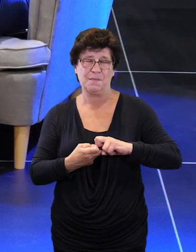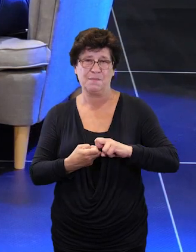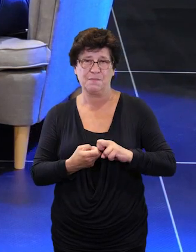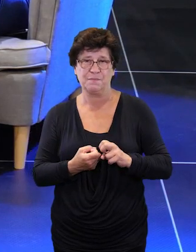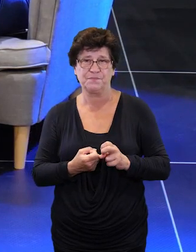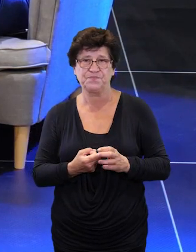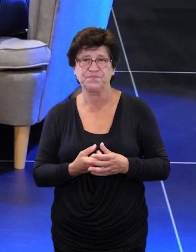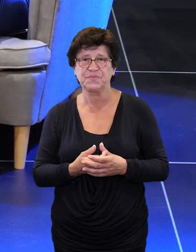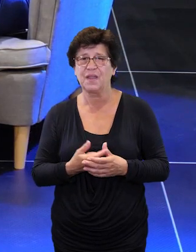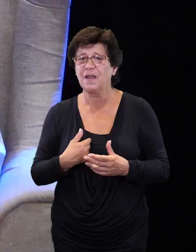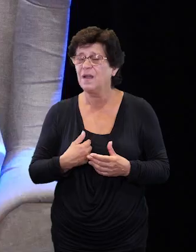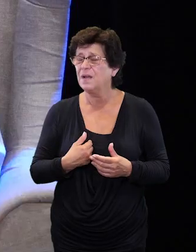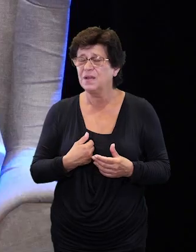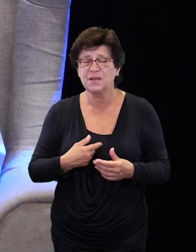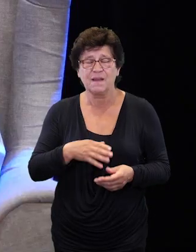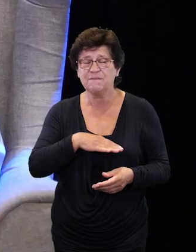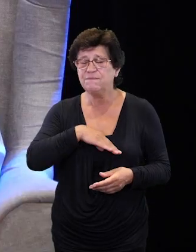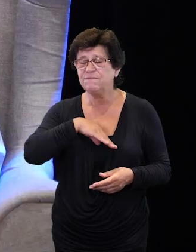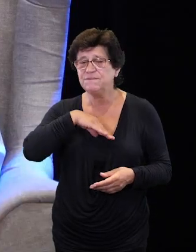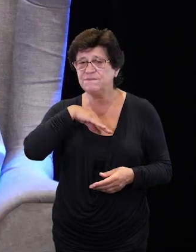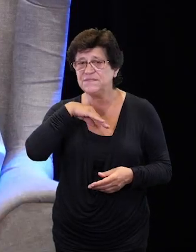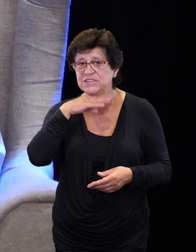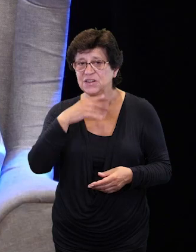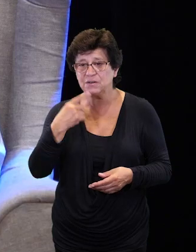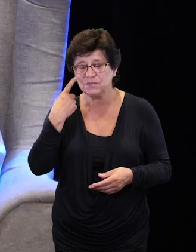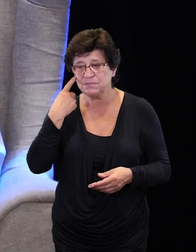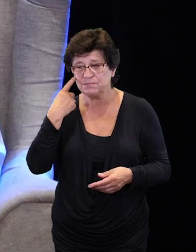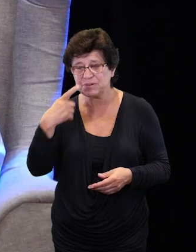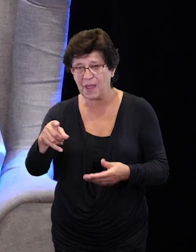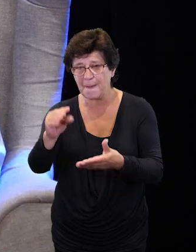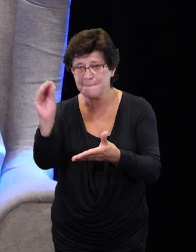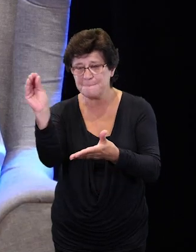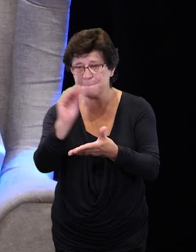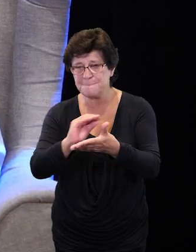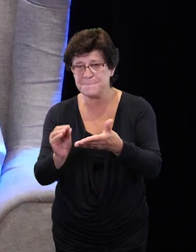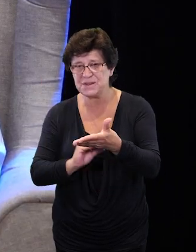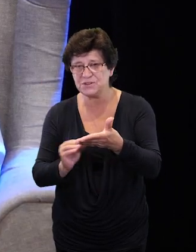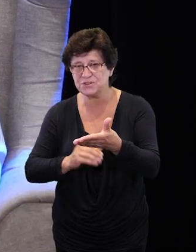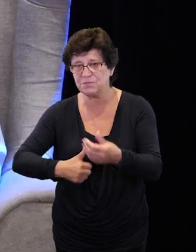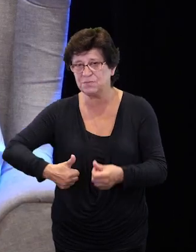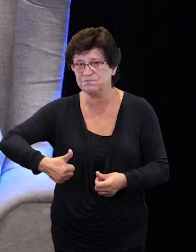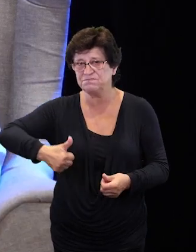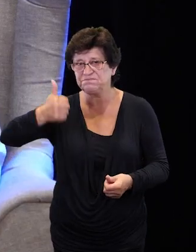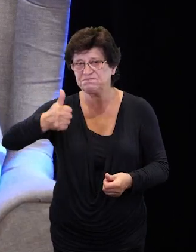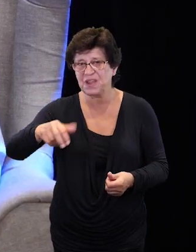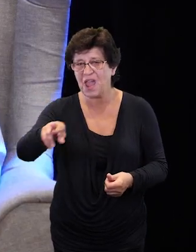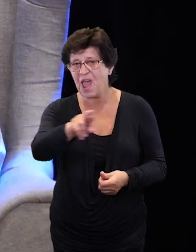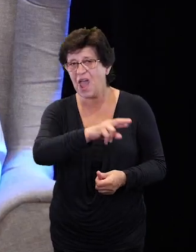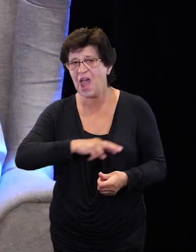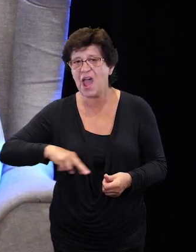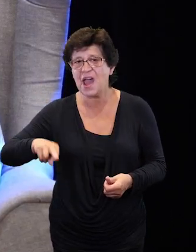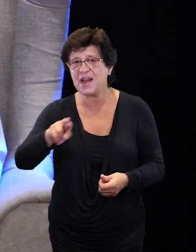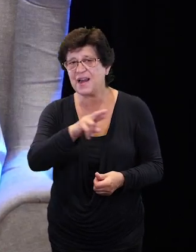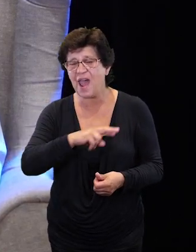Wystarczy zobaczyć pisma Naczelnej Rady Lekarskiej i prezesa, Łukasza Jankowskiego, w internecie i tam co jakiś czas